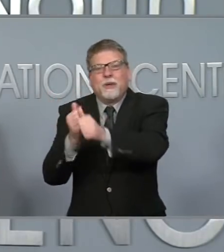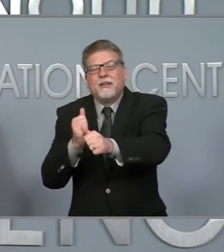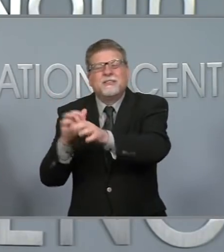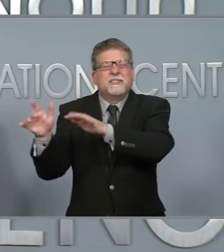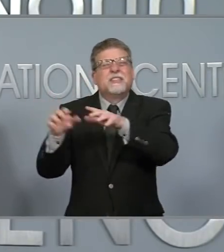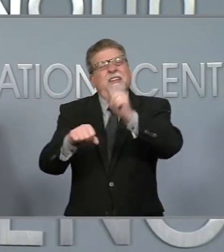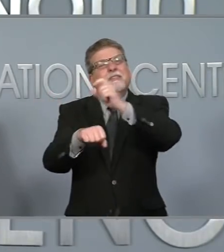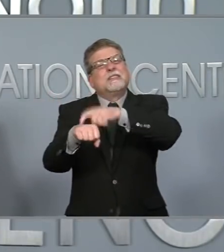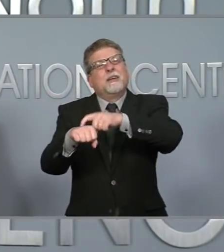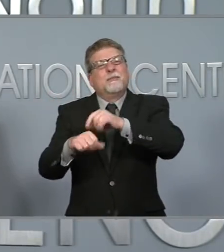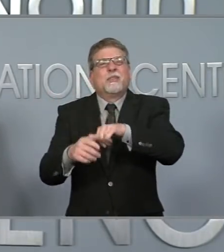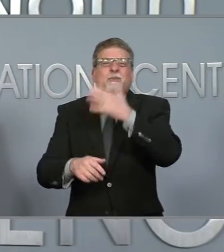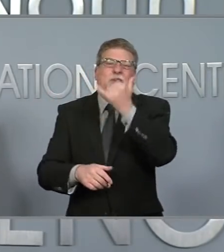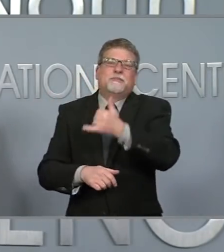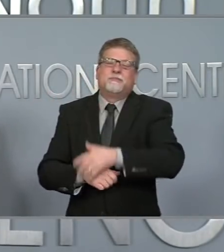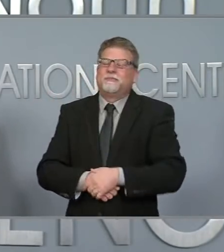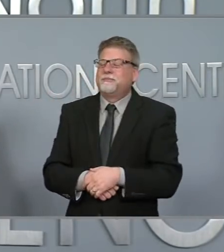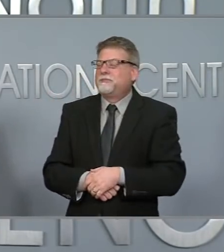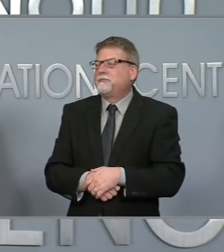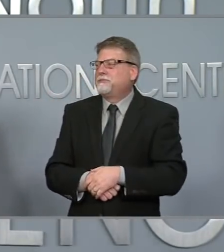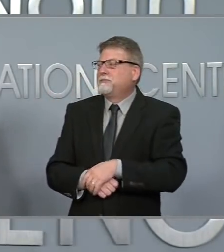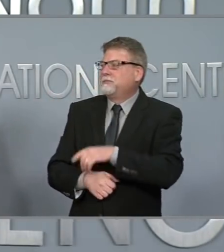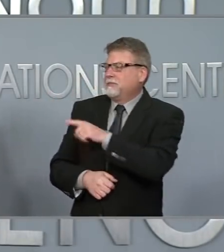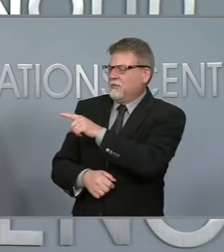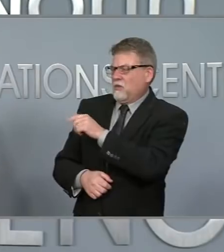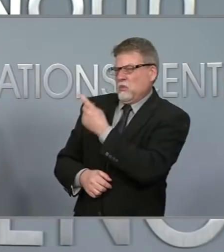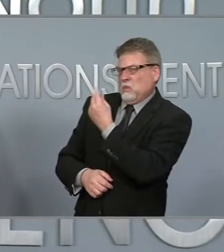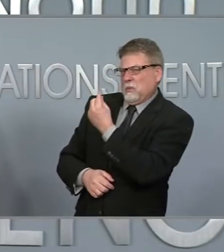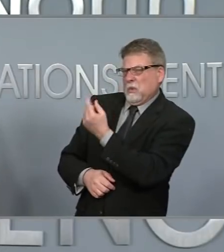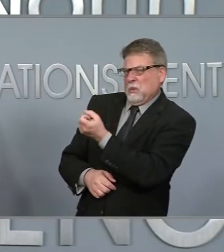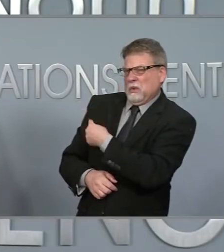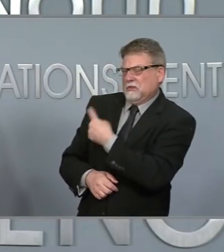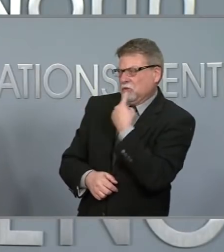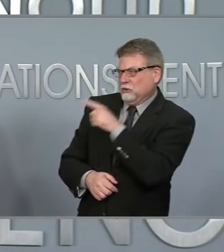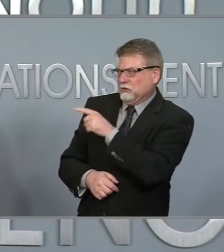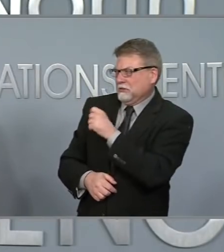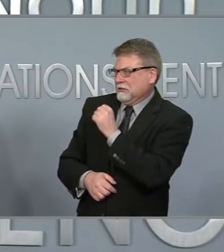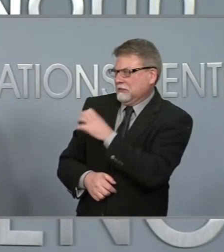oportunidad a los oficiales de salud para que tengan conversaciones con no estar ni